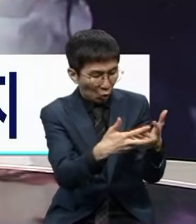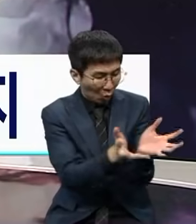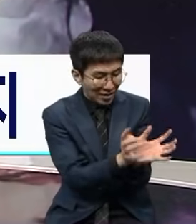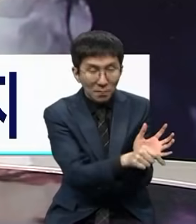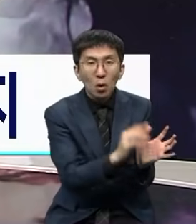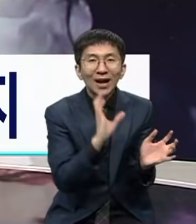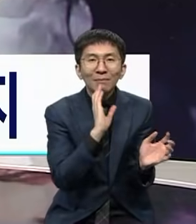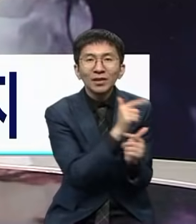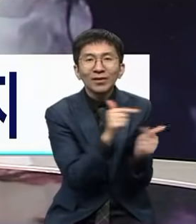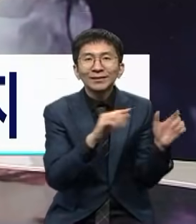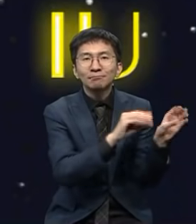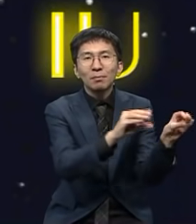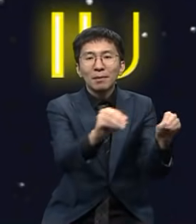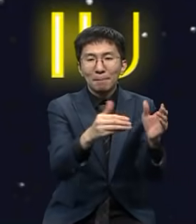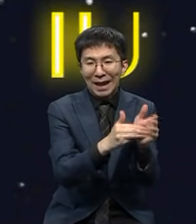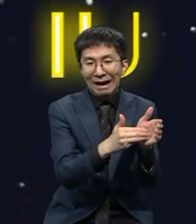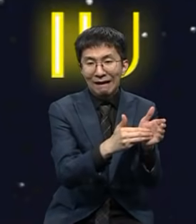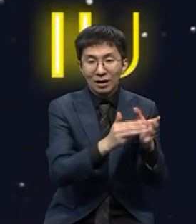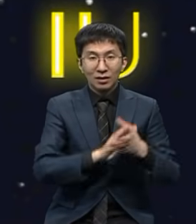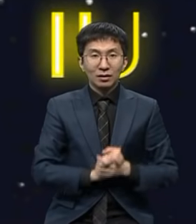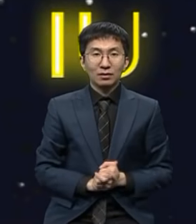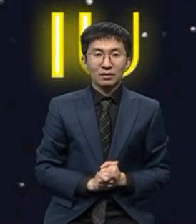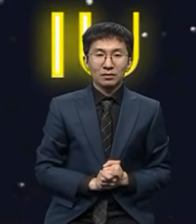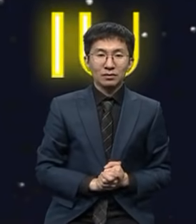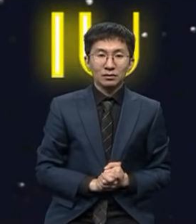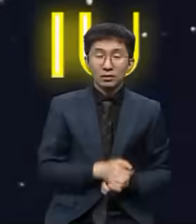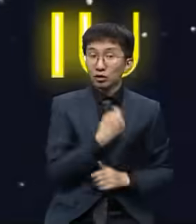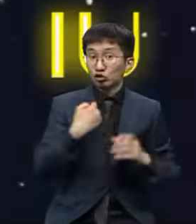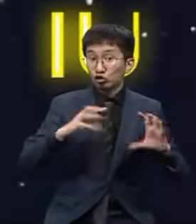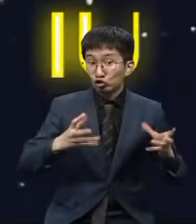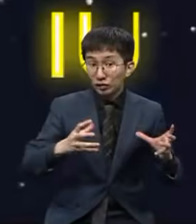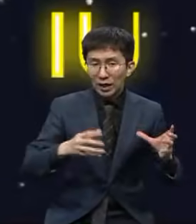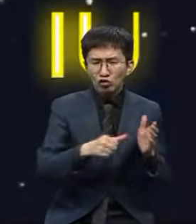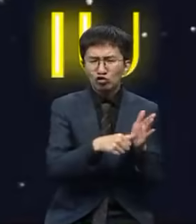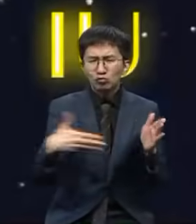(특파원) 중국의 대표 소셜 미디어 웨이보에 가수 아이유 팬클럽 계정입니다.